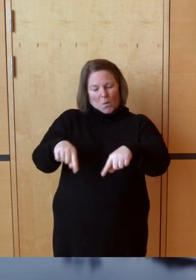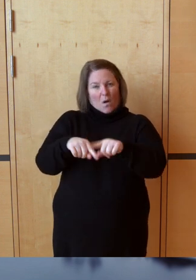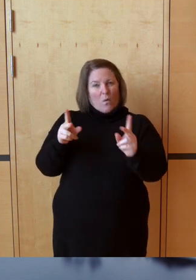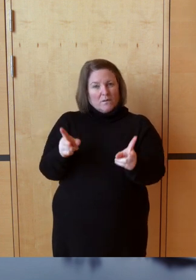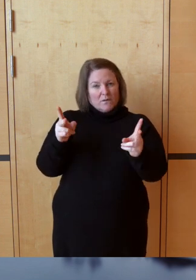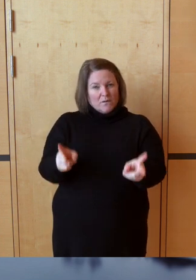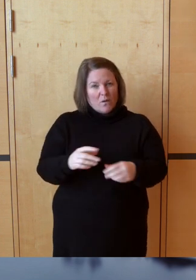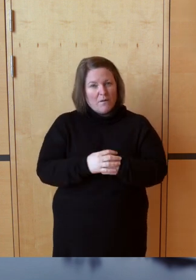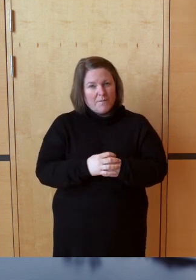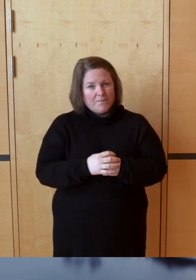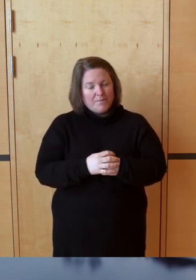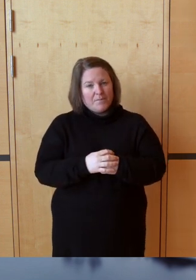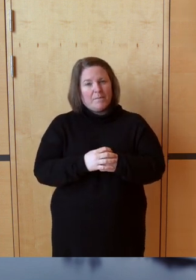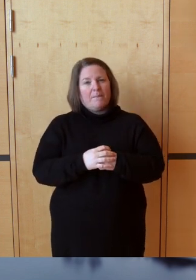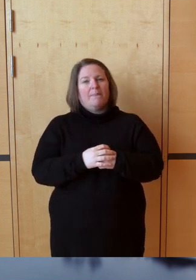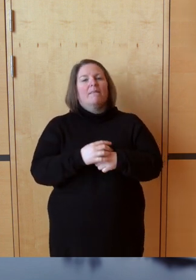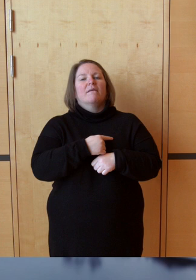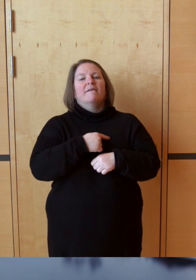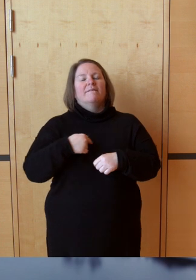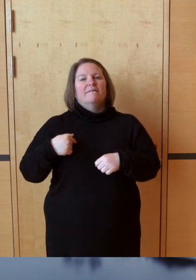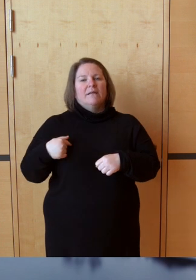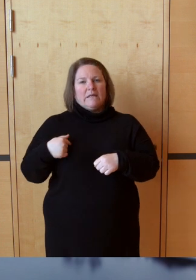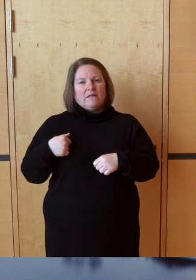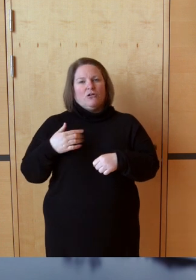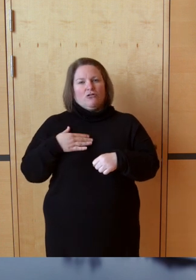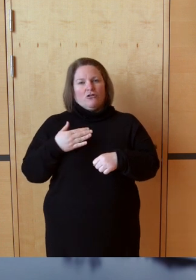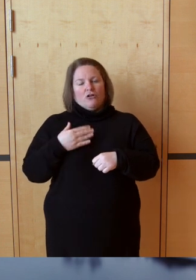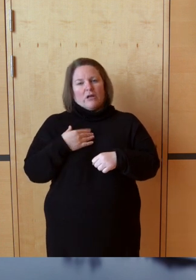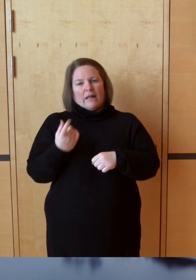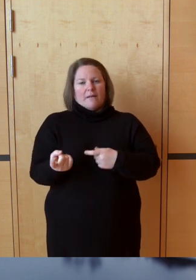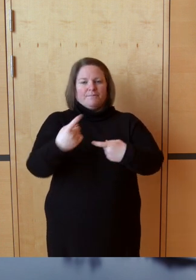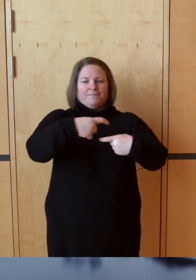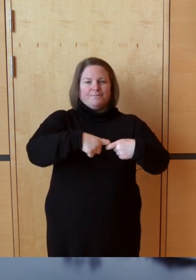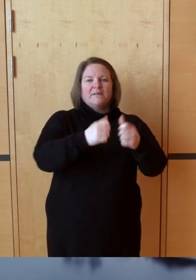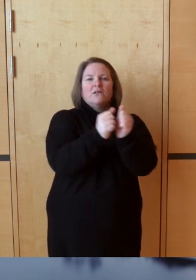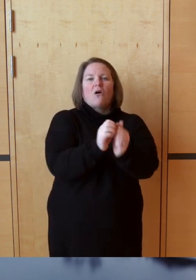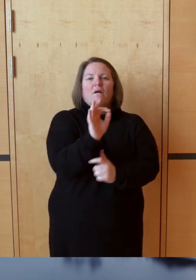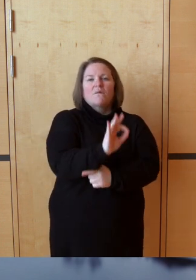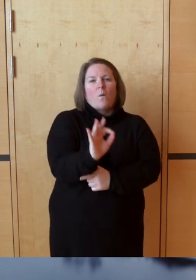Är nära kopplat till sakfrågan som som övrigt diskuteras under